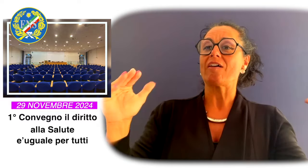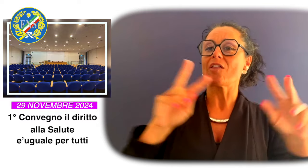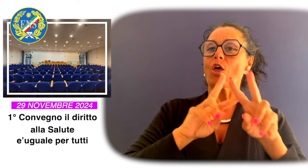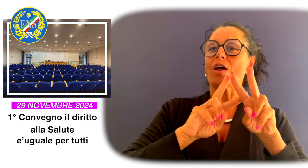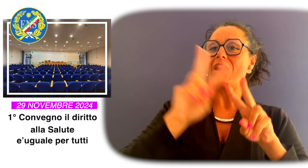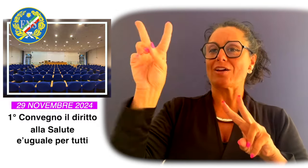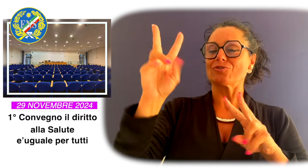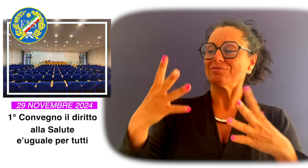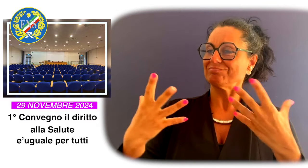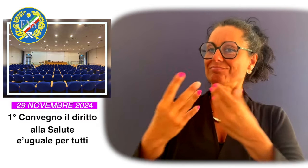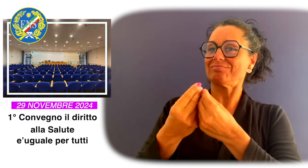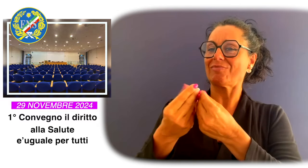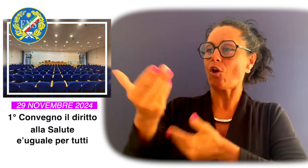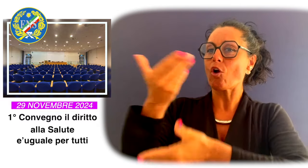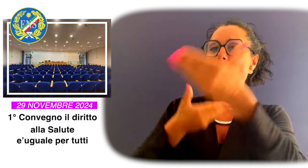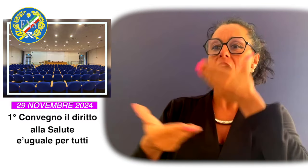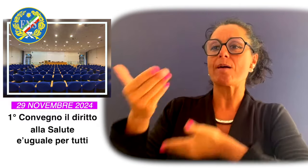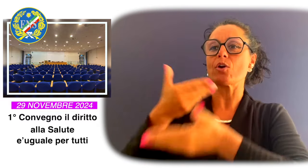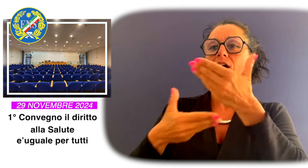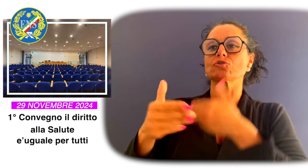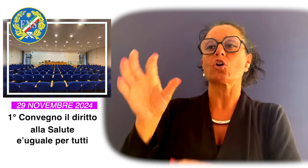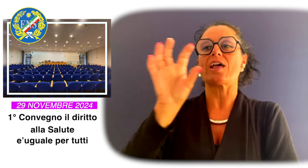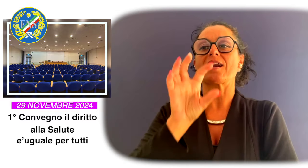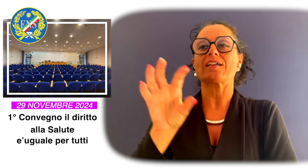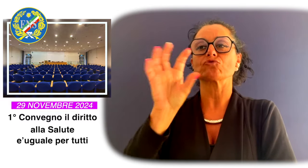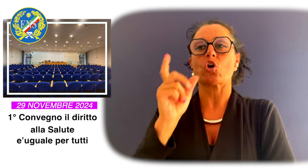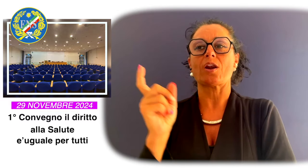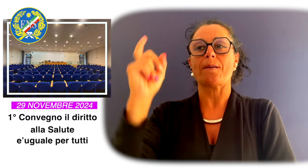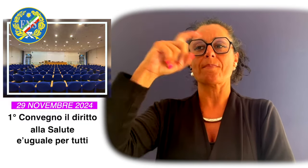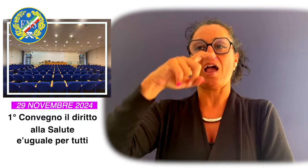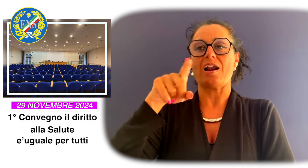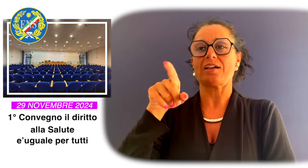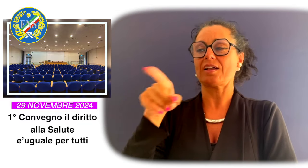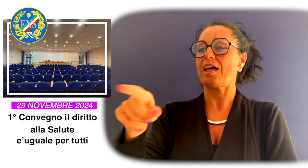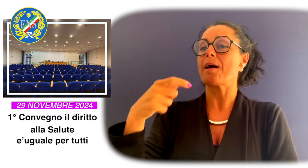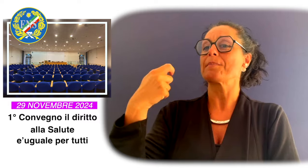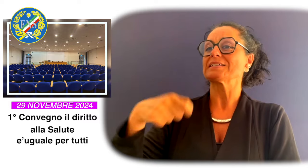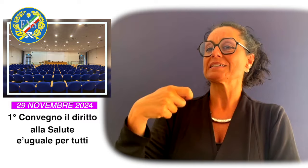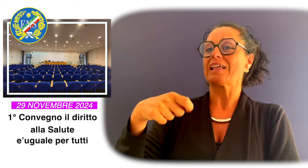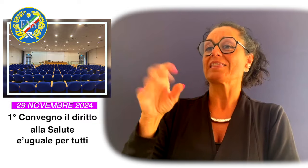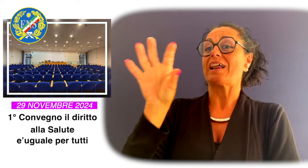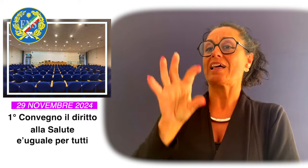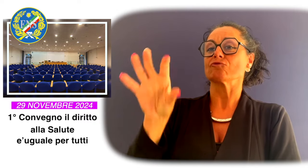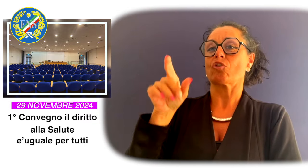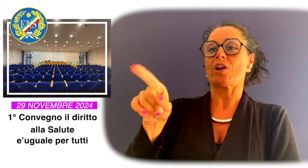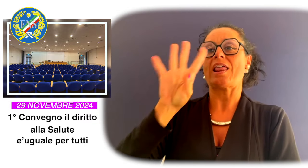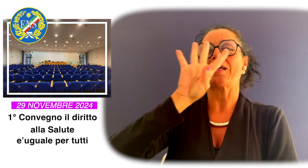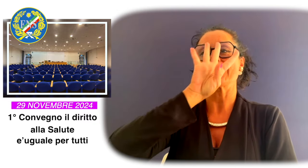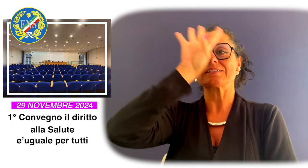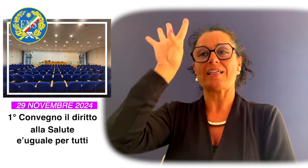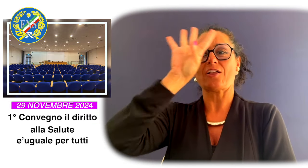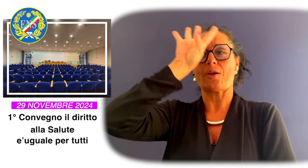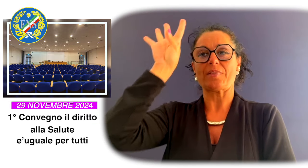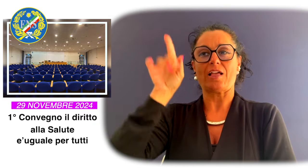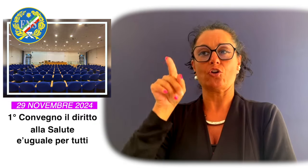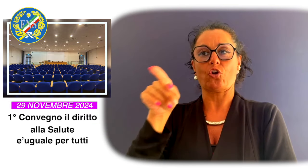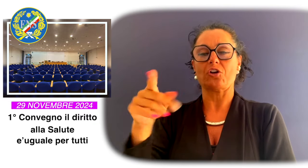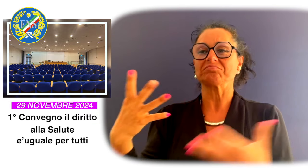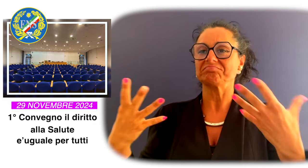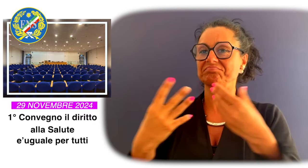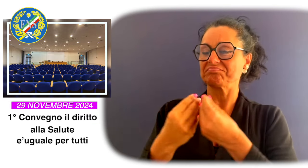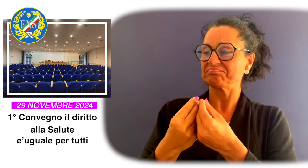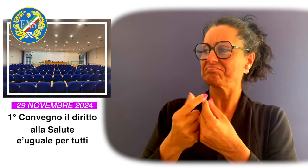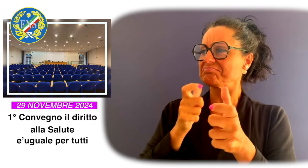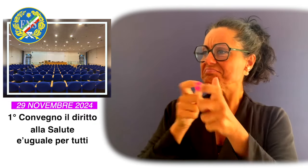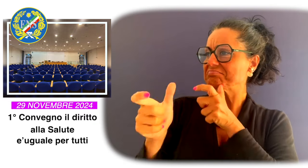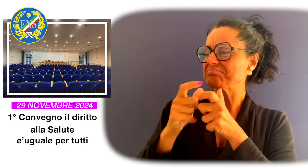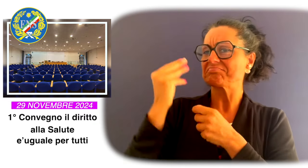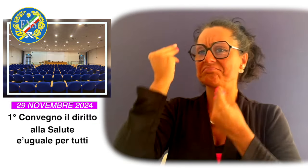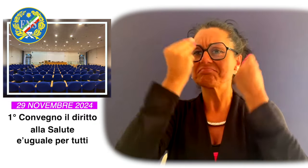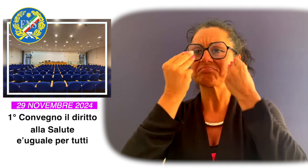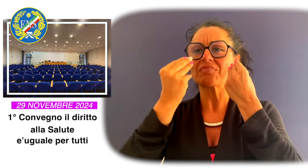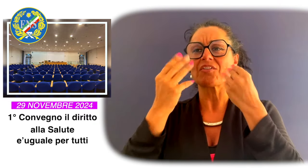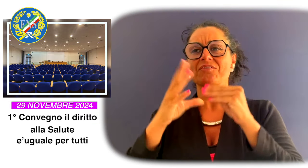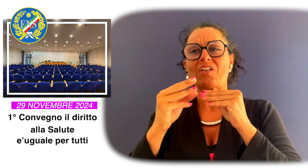collaborazione con il Consiglio Regionale ENS Marche. L’idea nasce da un confronto con il Presidente Regionale ENS, Diego Pieroni, con lo scopo di